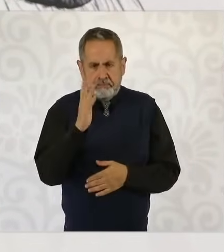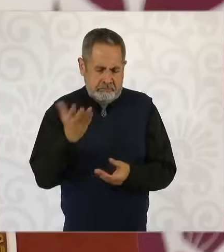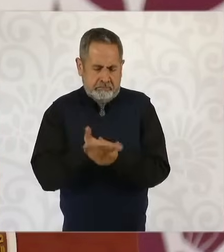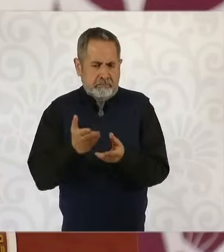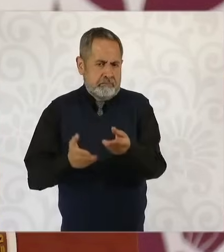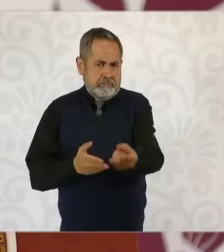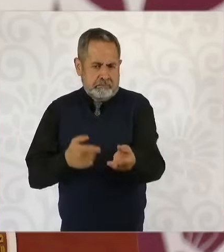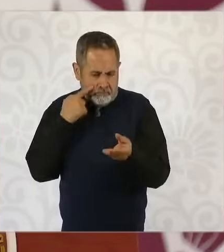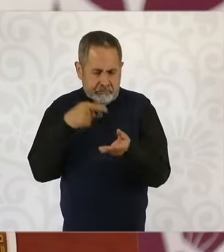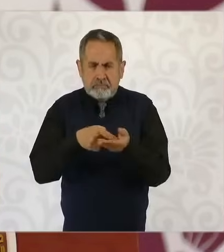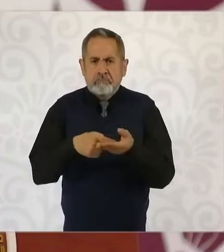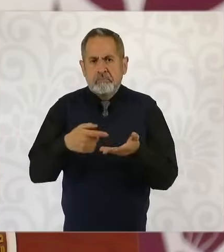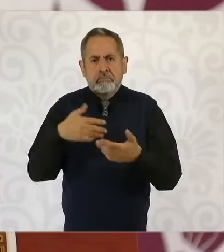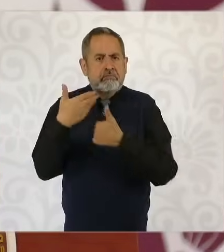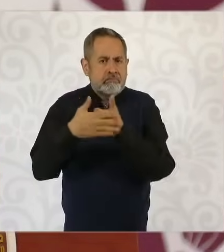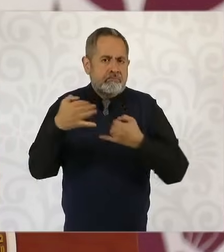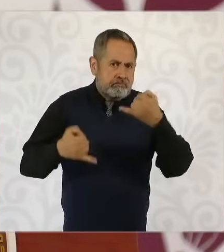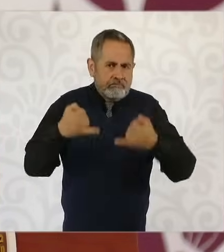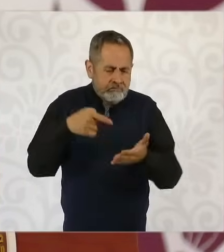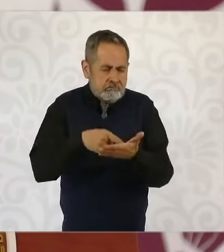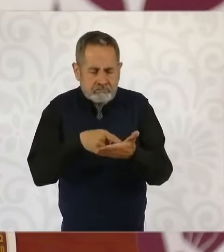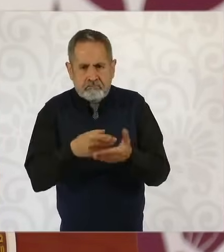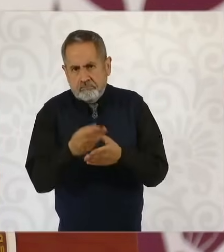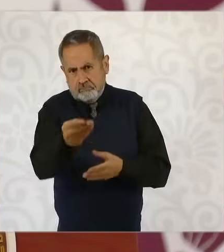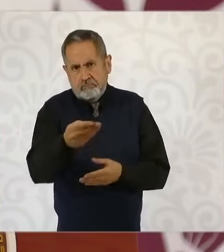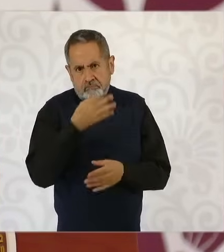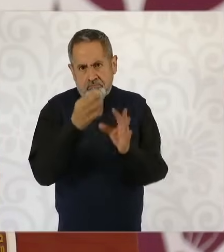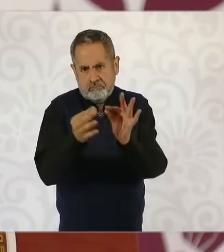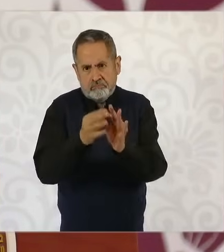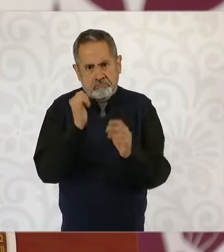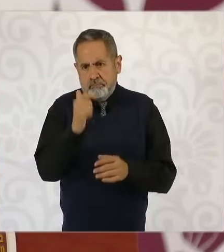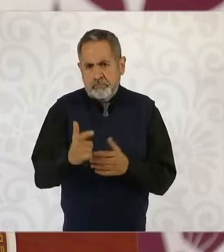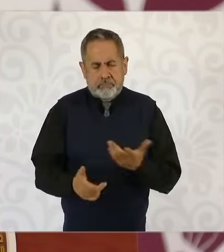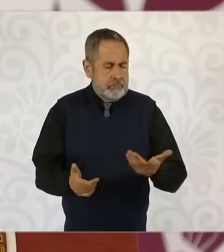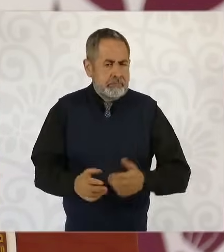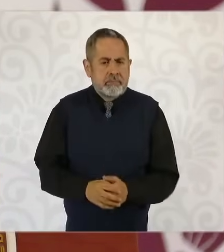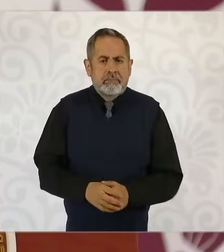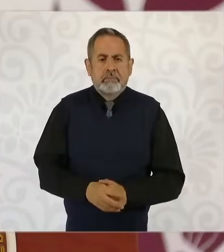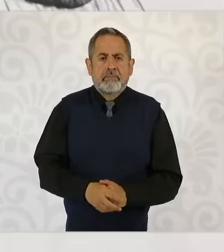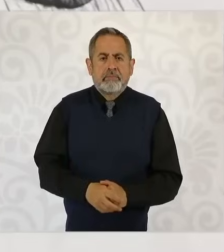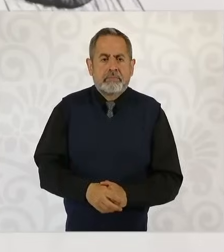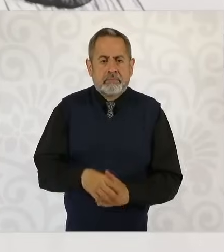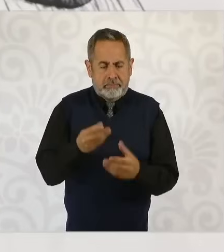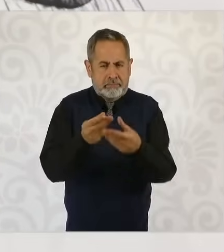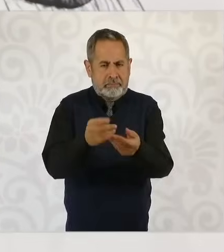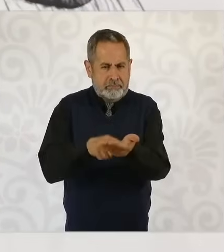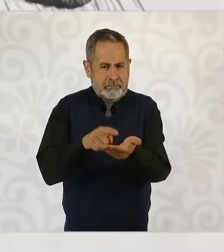las medidas que deben tomarse frente a una persona presunto miembro de la delincuencia